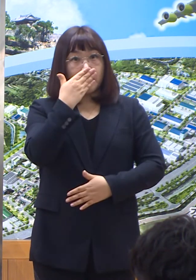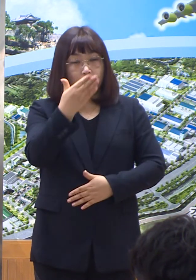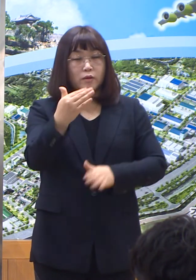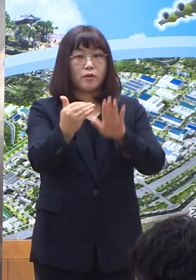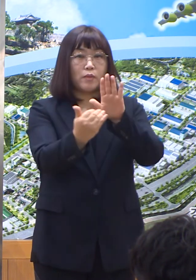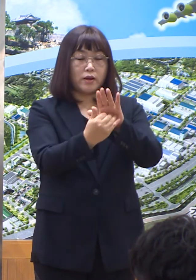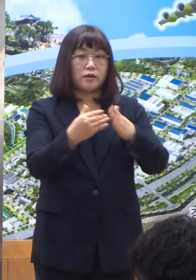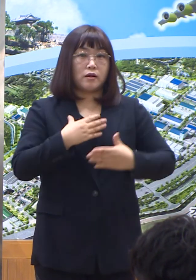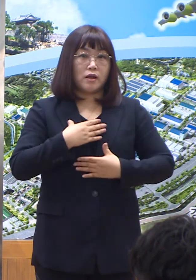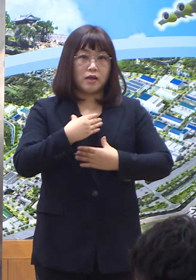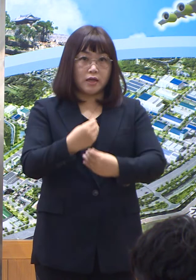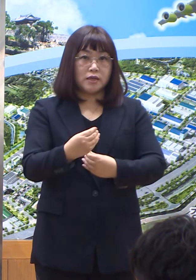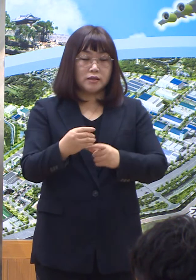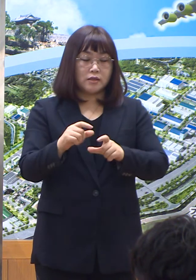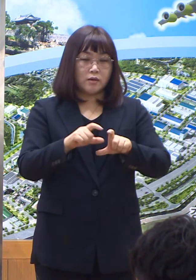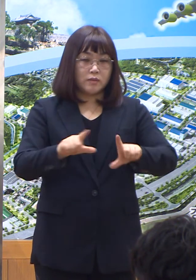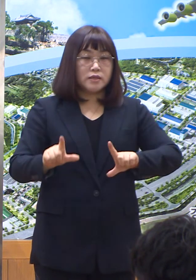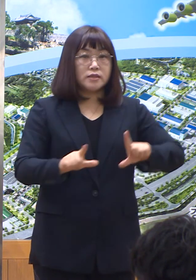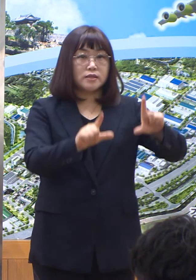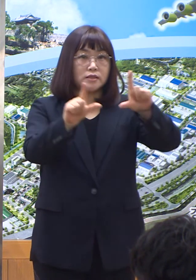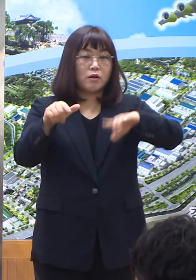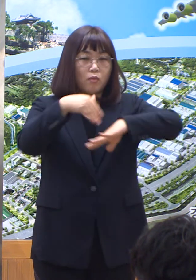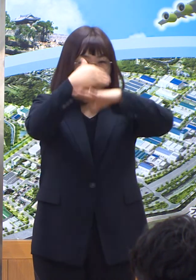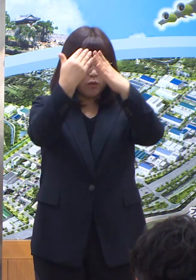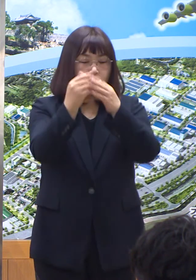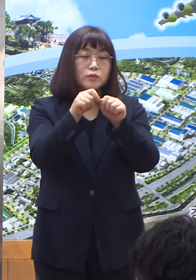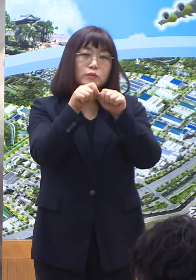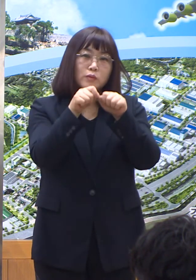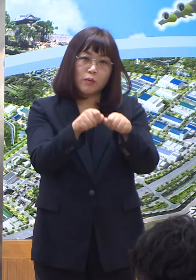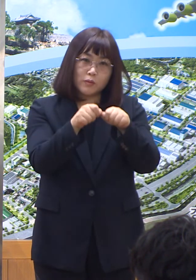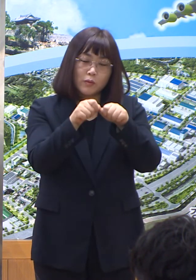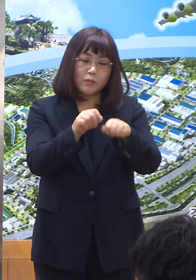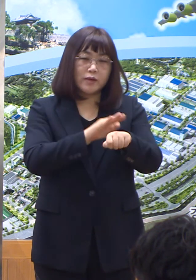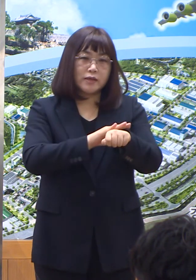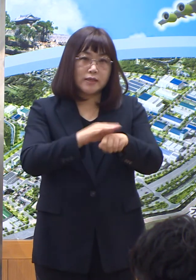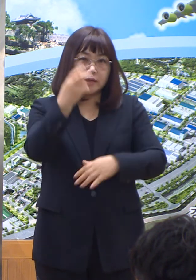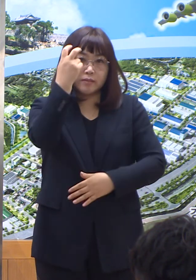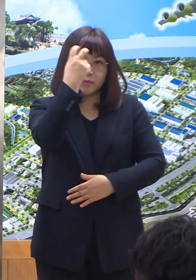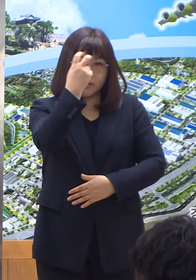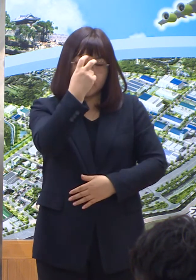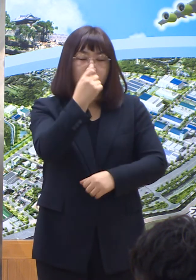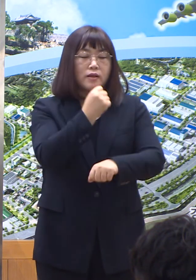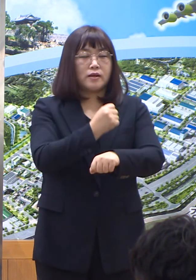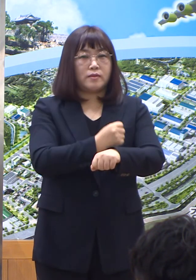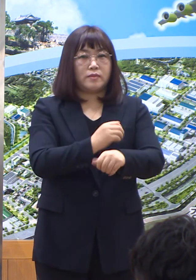하루 빨리 누리실 수 있도록 최선의 노력을 다하겠습니다.